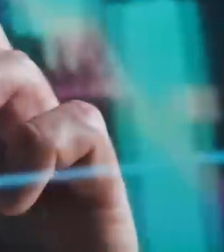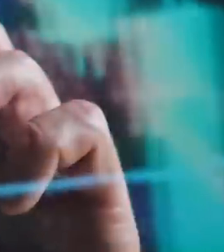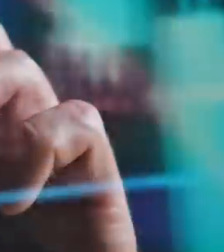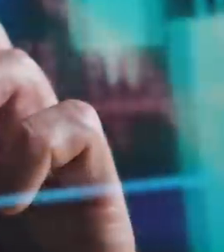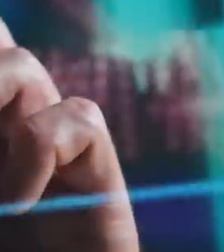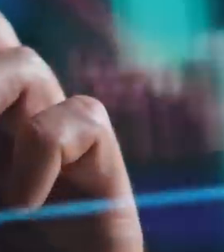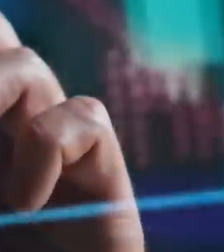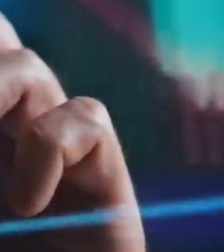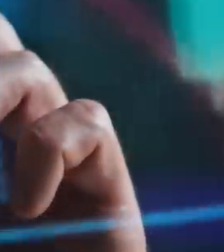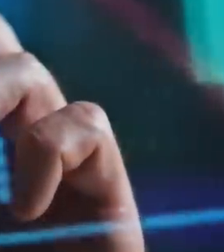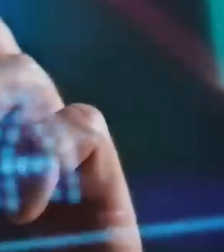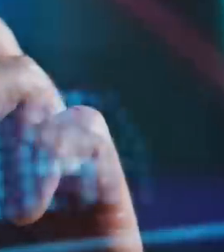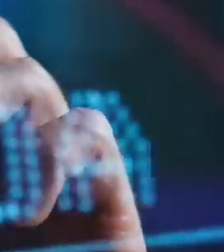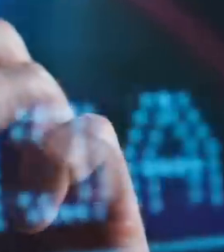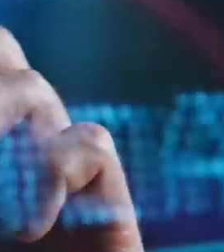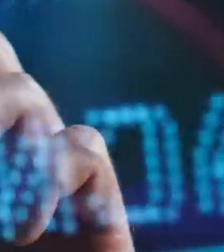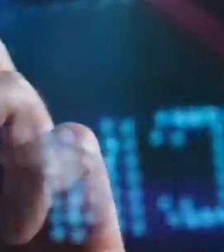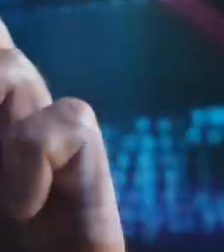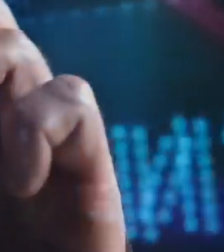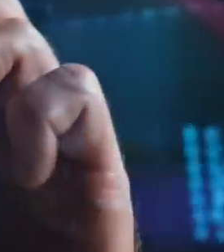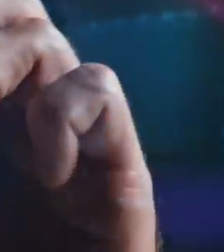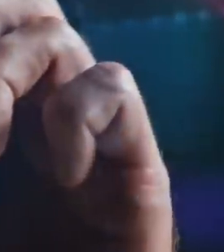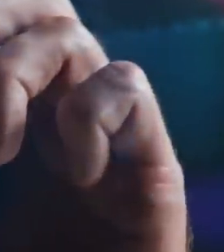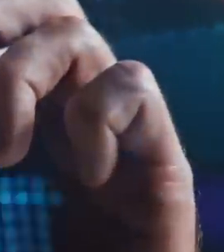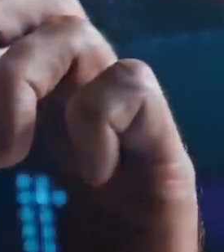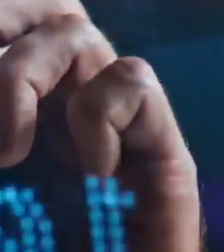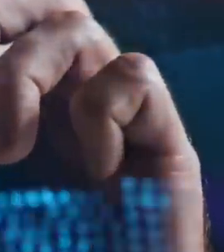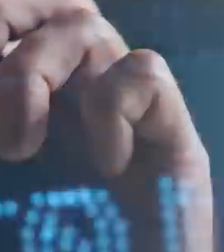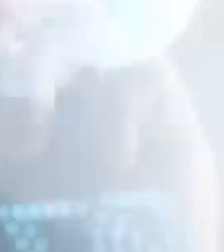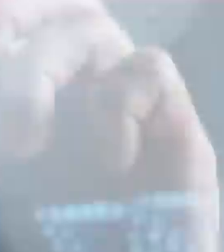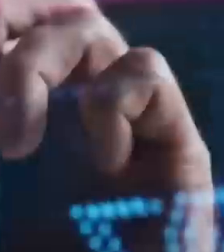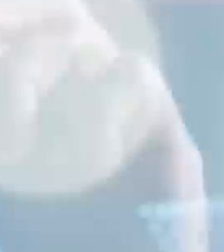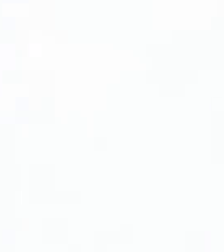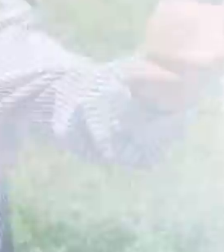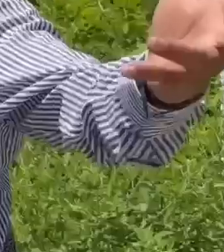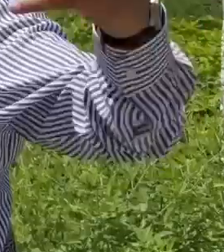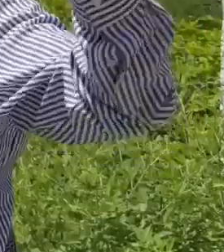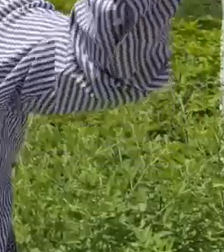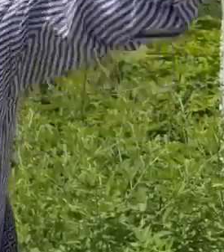esta calificadora con México pero al final del sexenio del expresidente Andrés Manuel